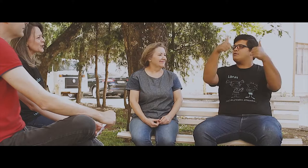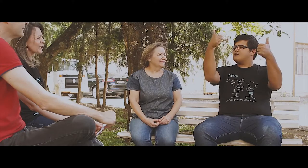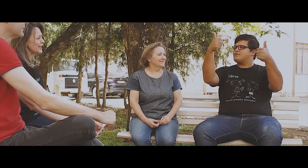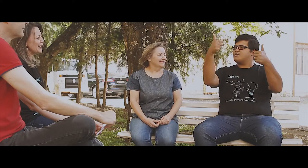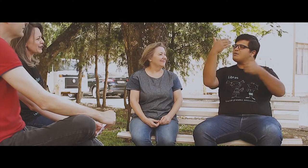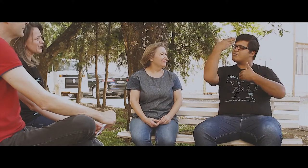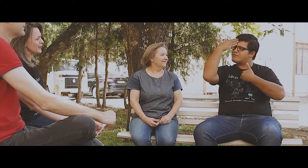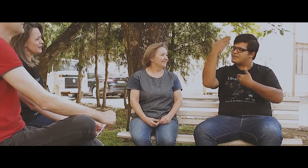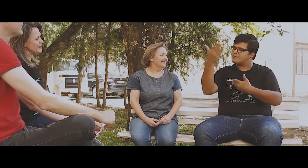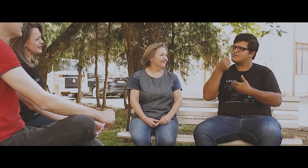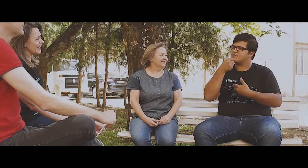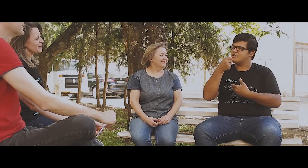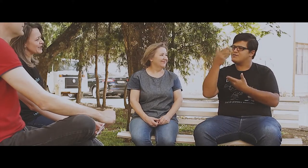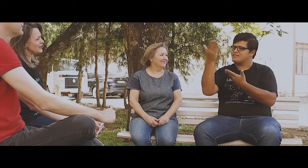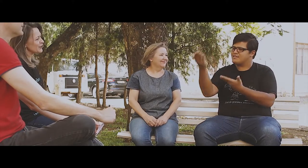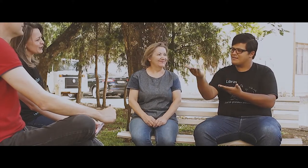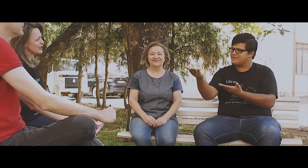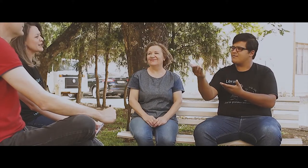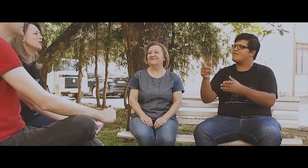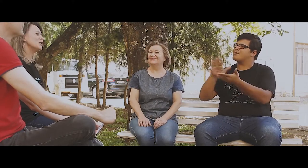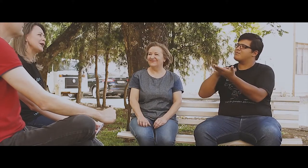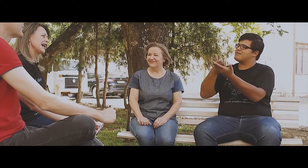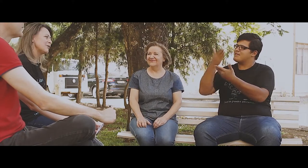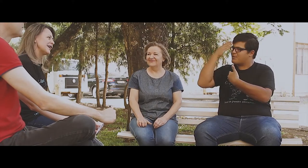só aqui dentro da Universidade, mas em todo Brasil. Muito obrigado pela